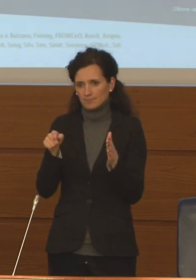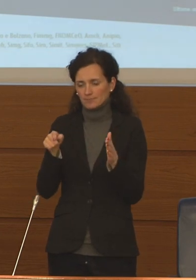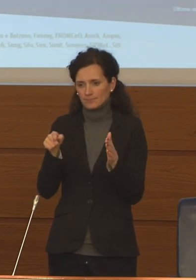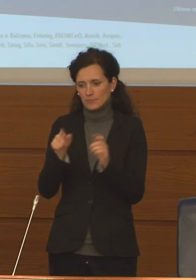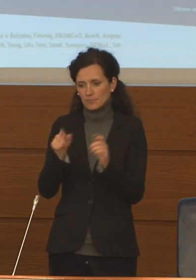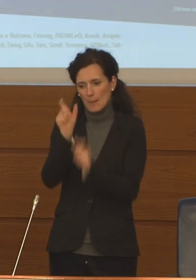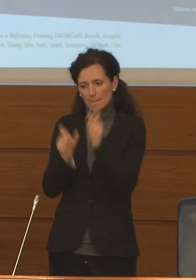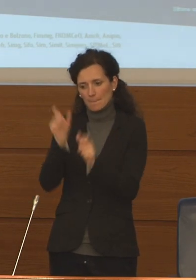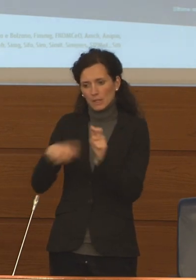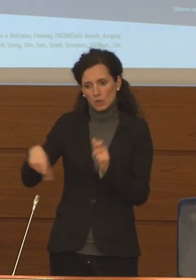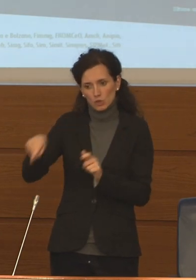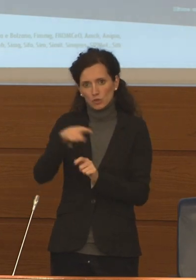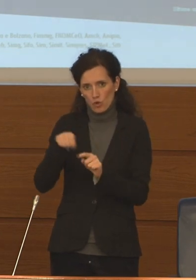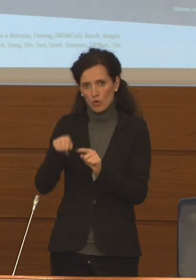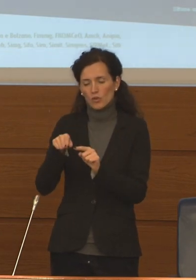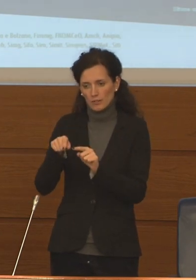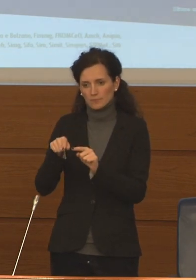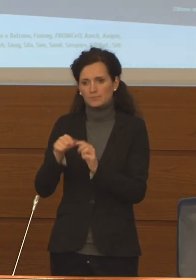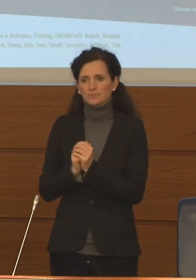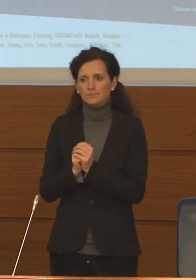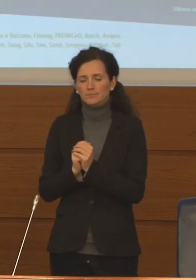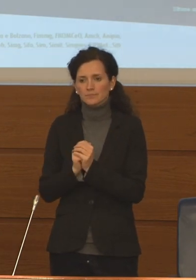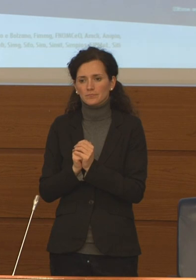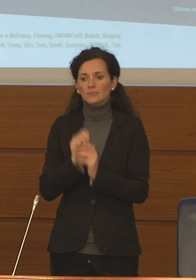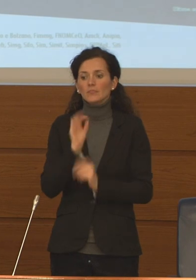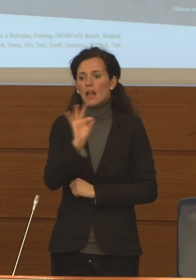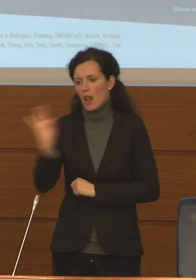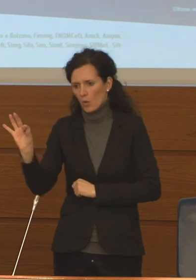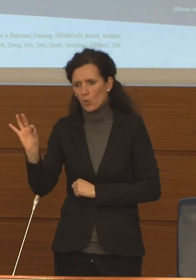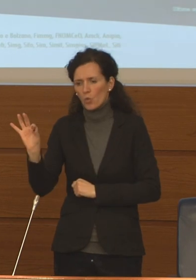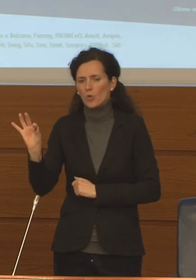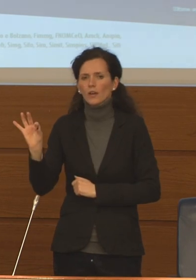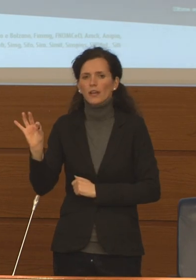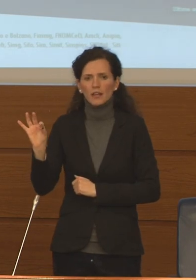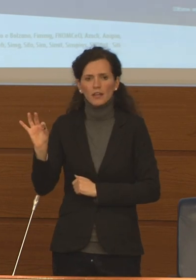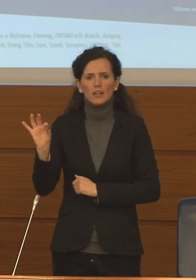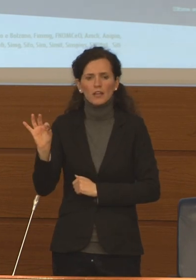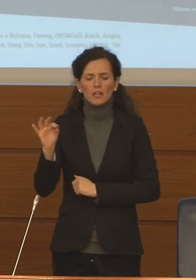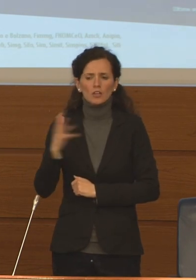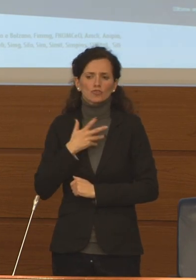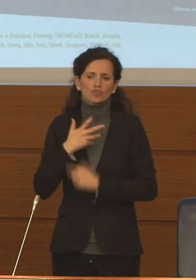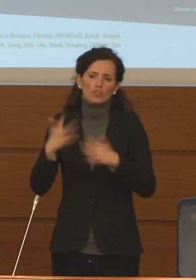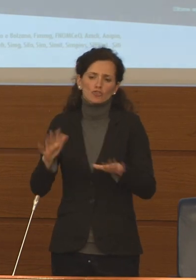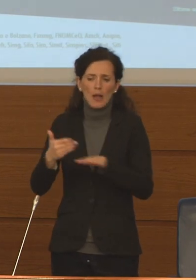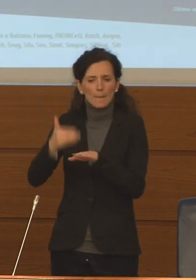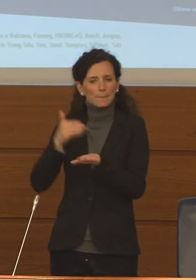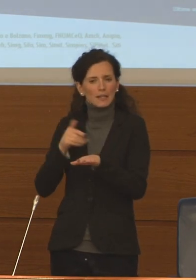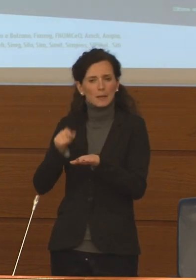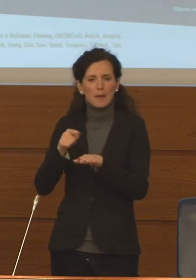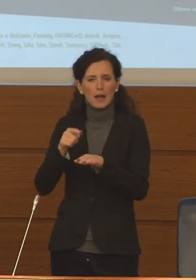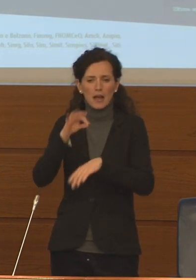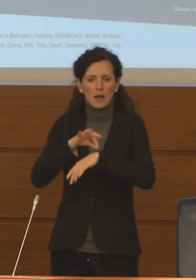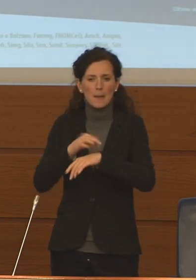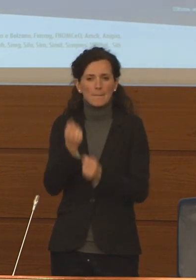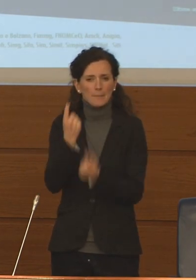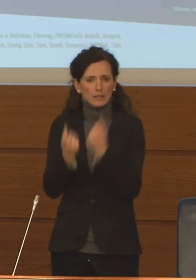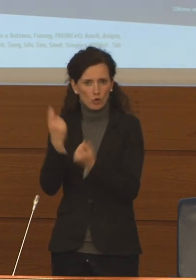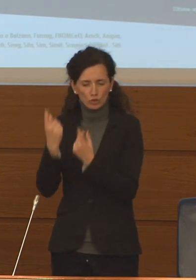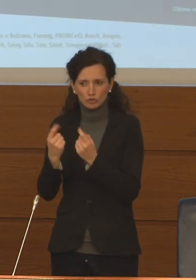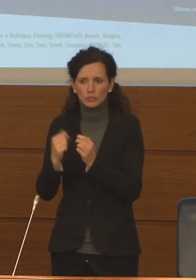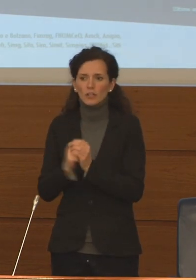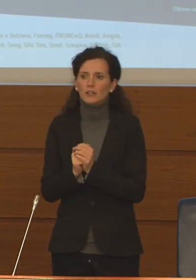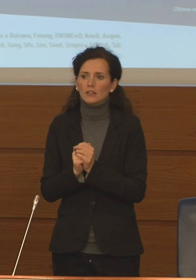persone, alcune con patologie pregresse e altre non abbiamo avuto